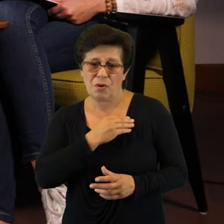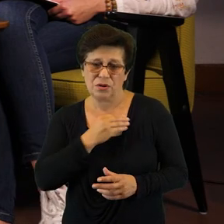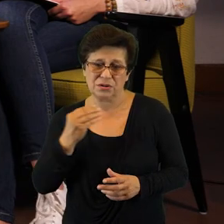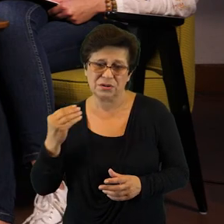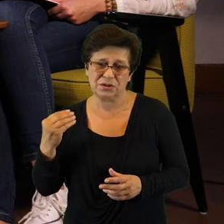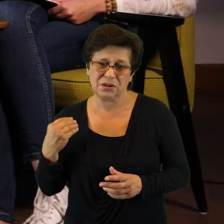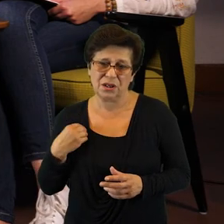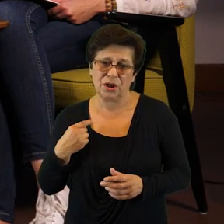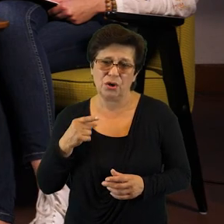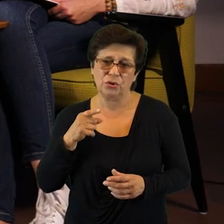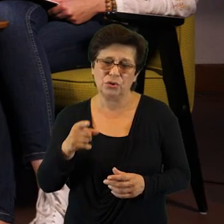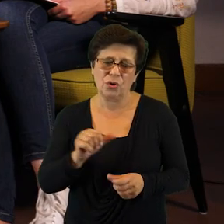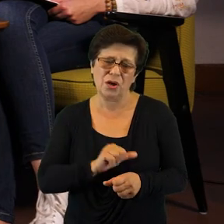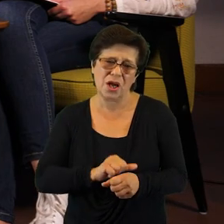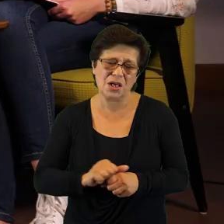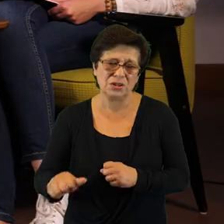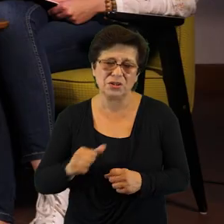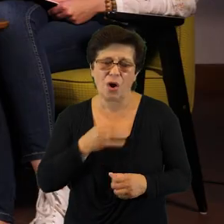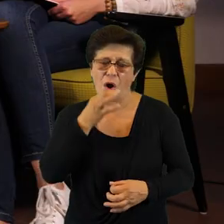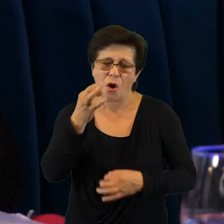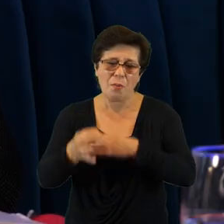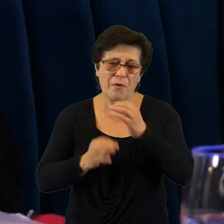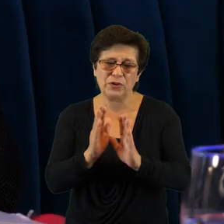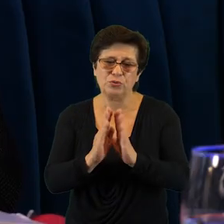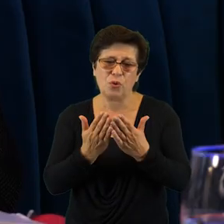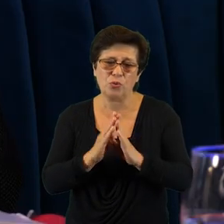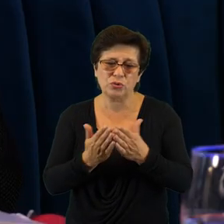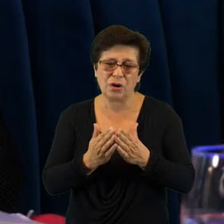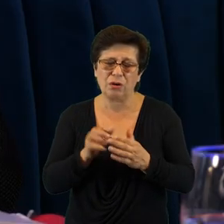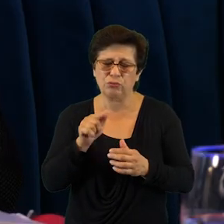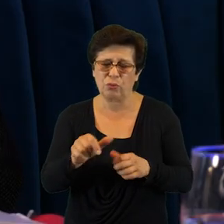to jest opowieść o dramacie polskiej inteligencji, w tamtych czasach nic nie jest proste.